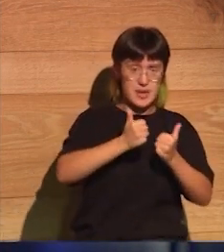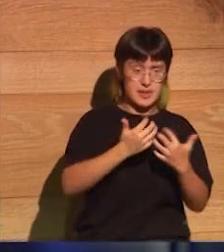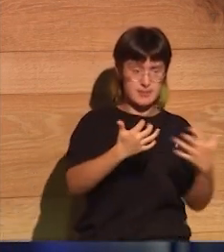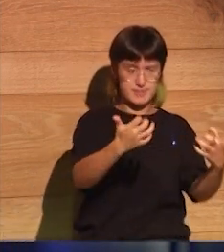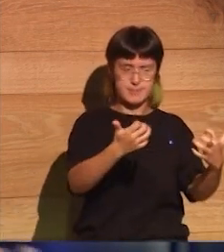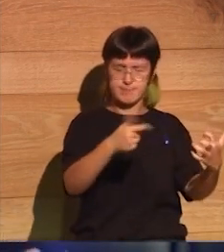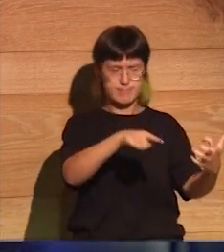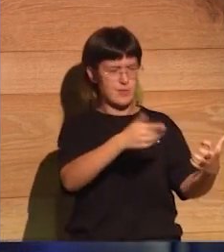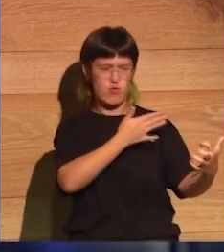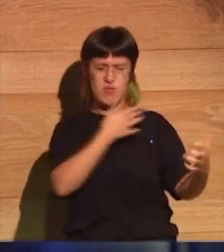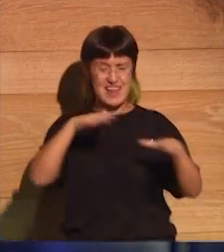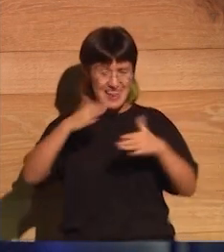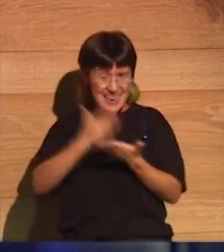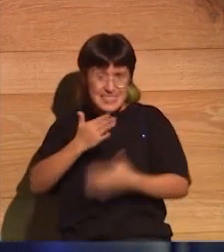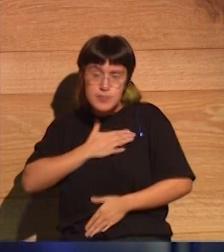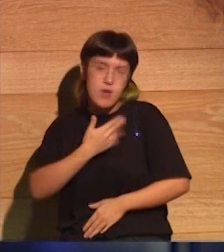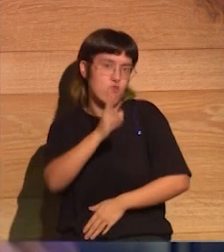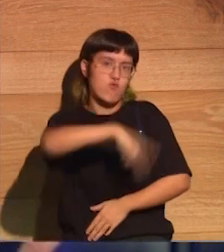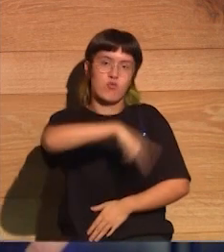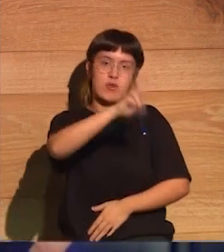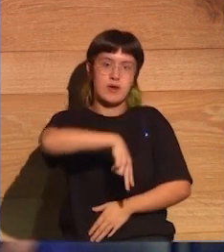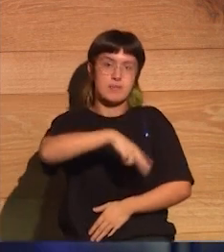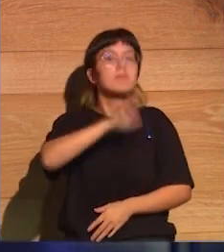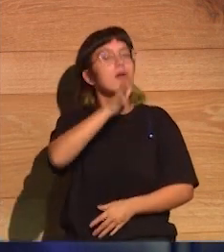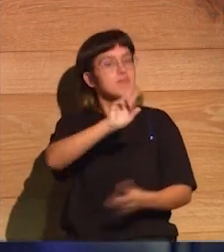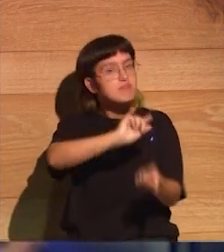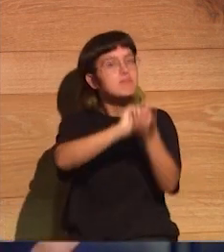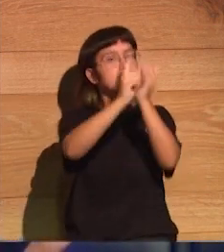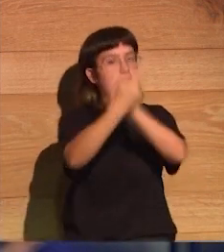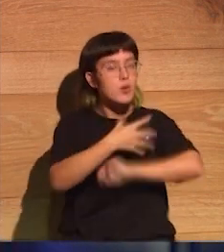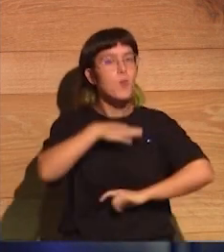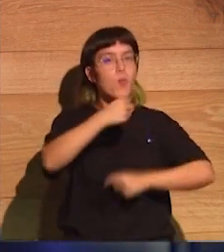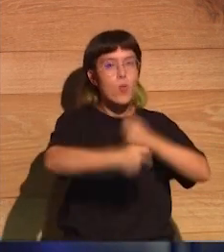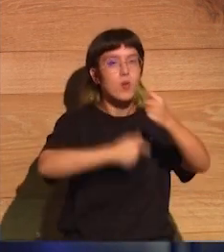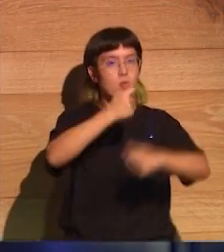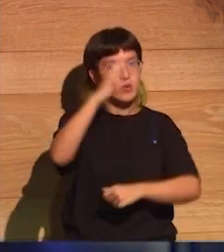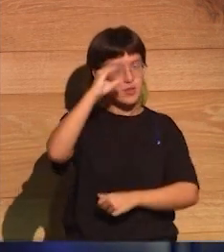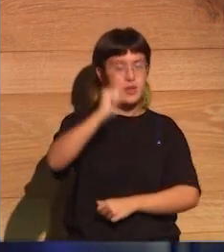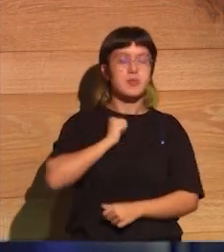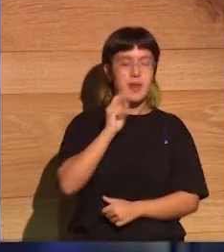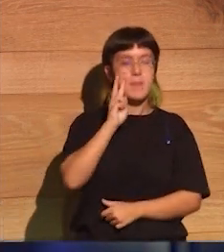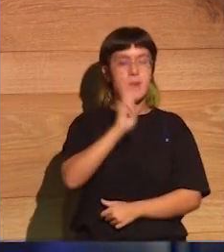nunca en mi clase", de conocer lo que realmente hay detrás de la inteligencia artificial y de ver las posibilidades.